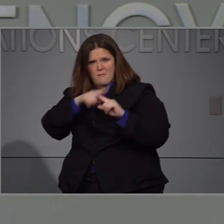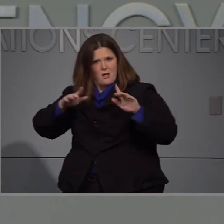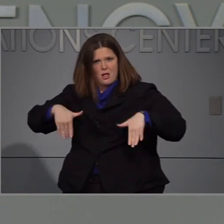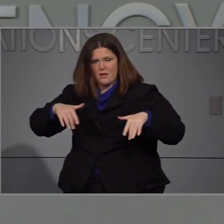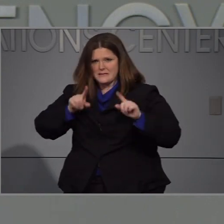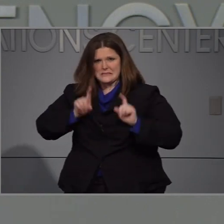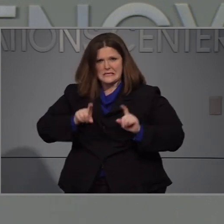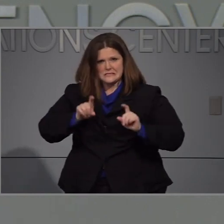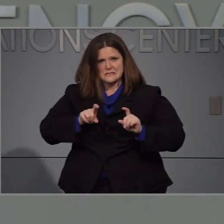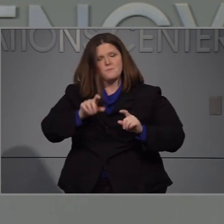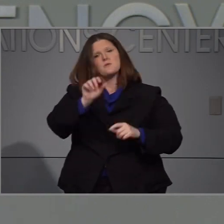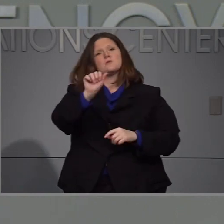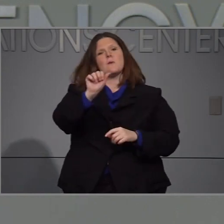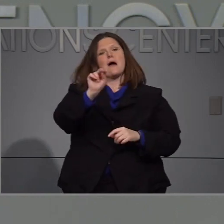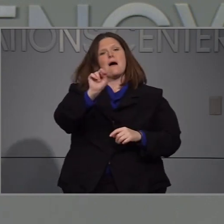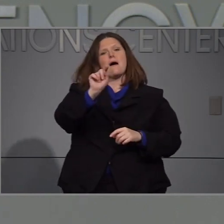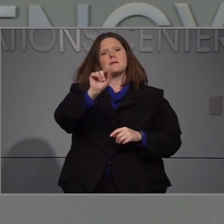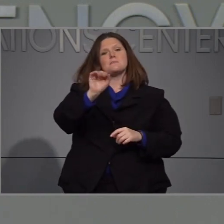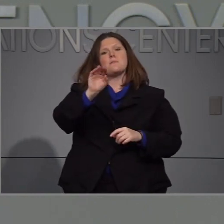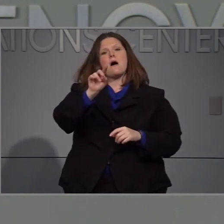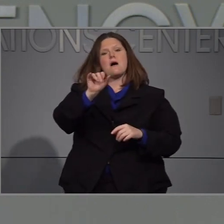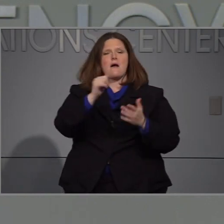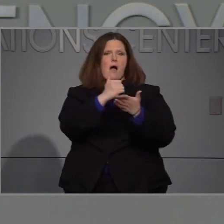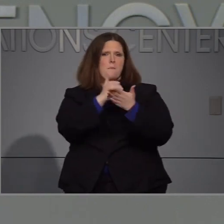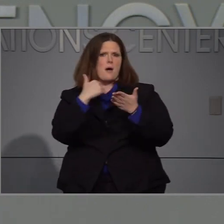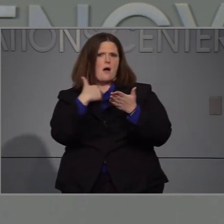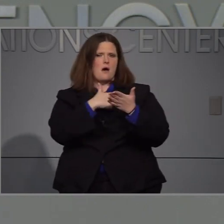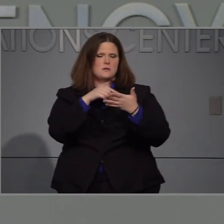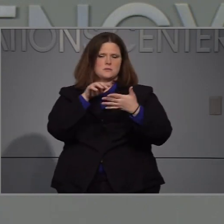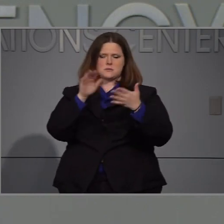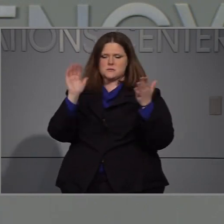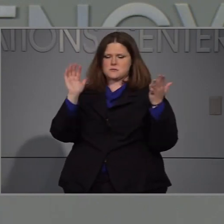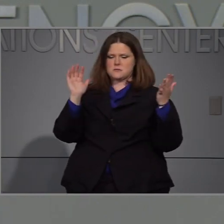De todos los casos positivos en Carolina del Norte. Estos estudios anticuerpos no estar